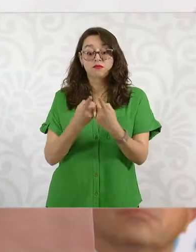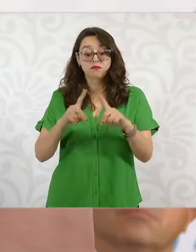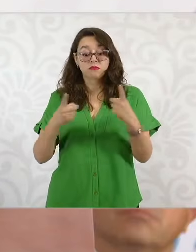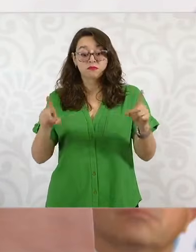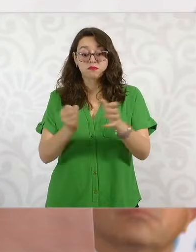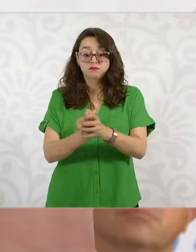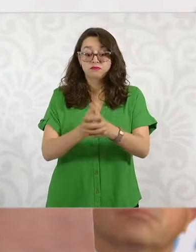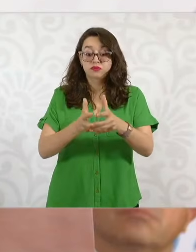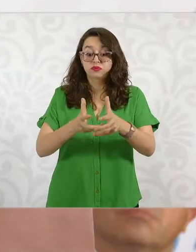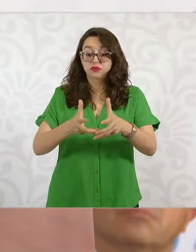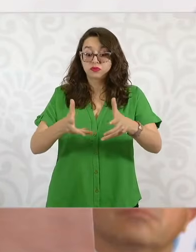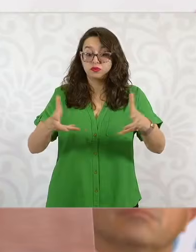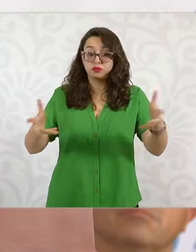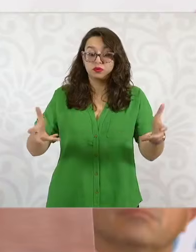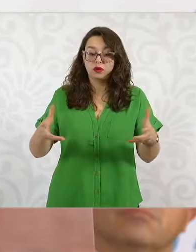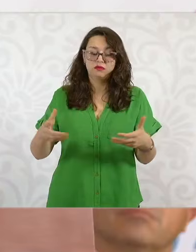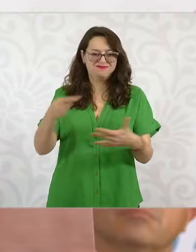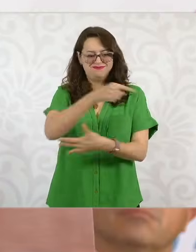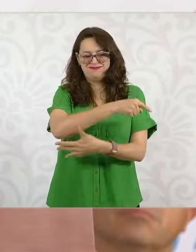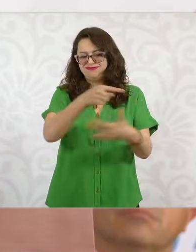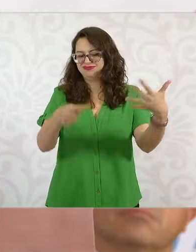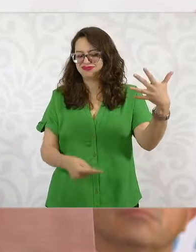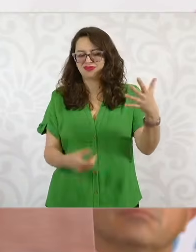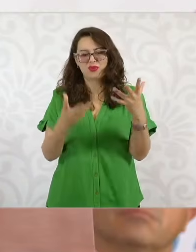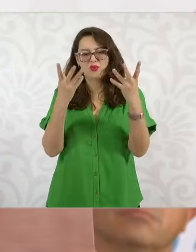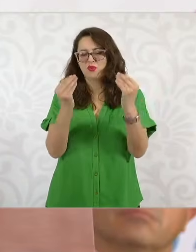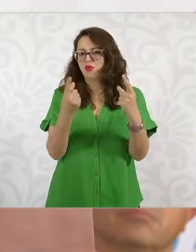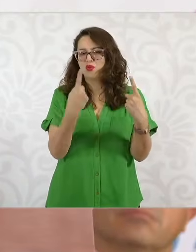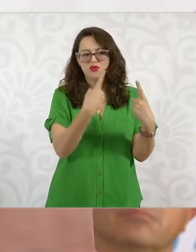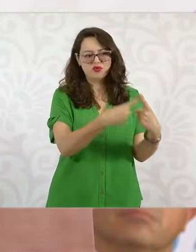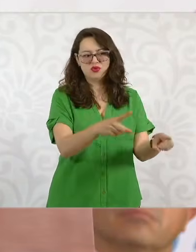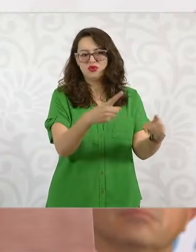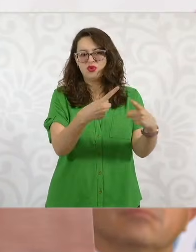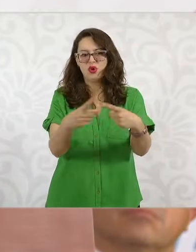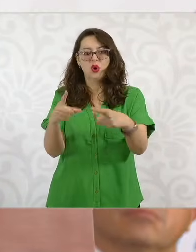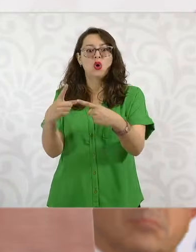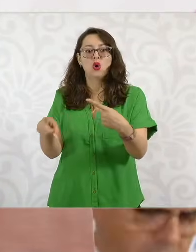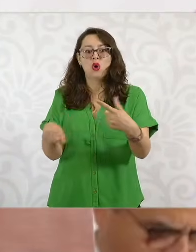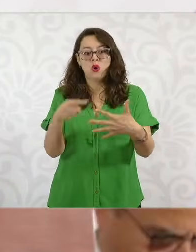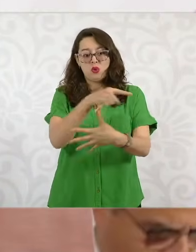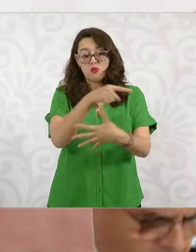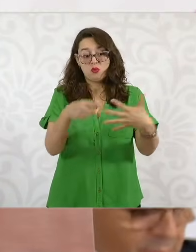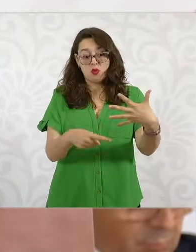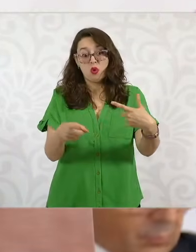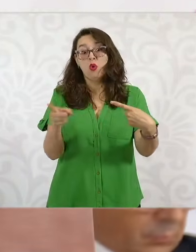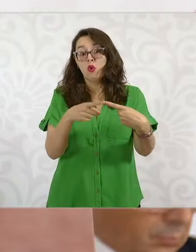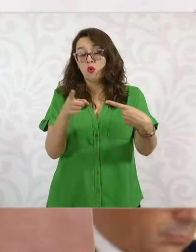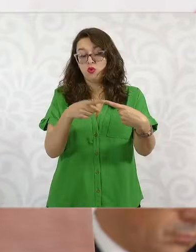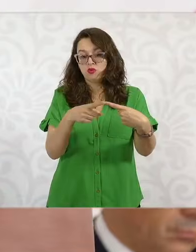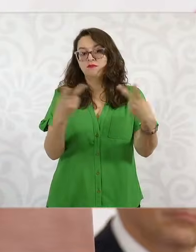involucra muchos aspectos. Uno de ellos tiene que es importante es la capacitación de personal,